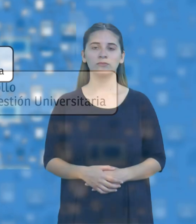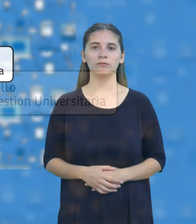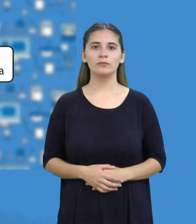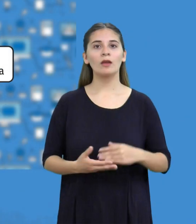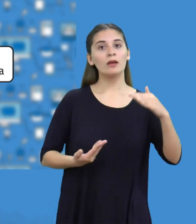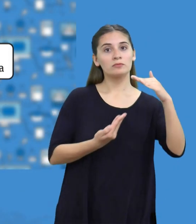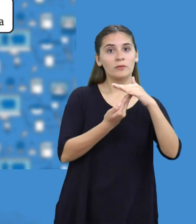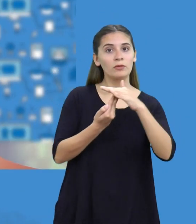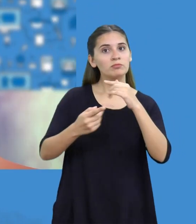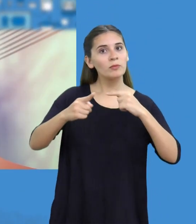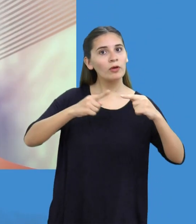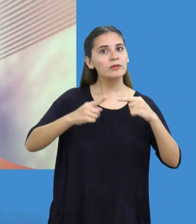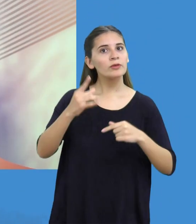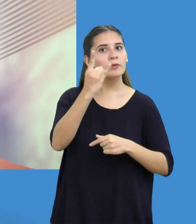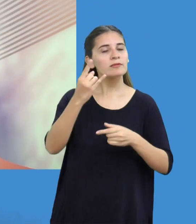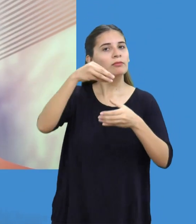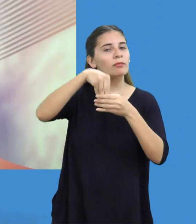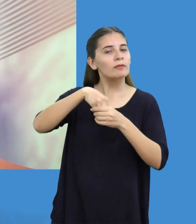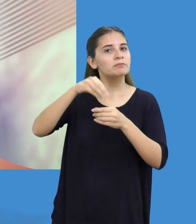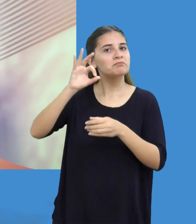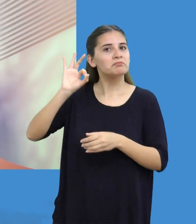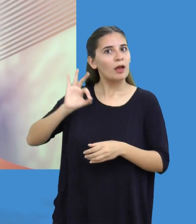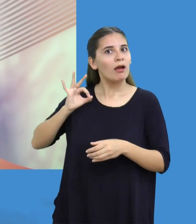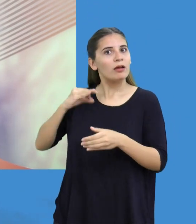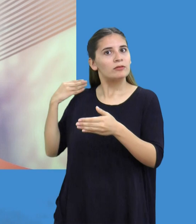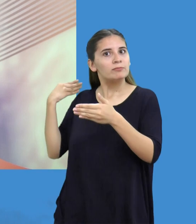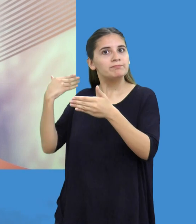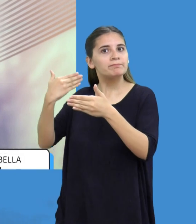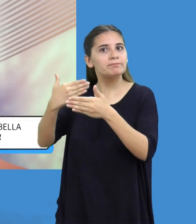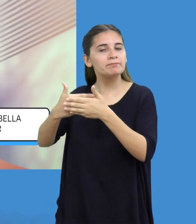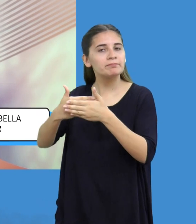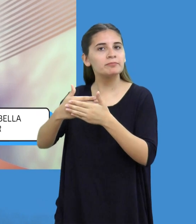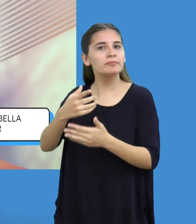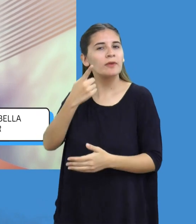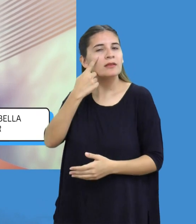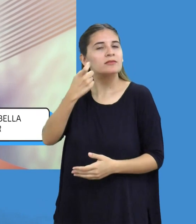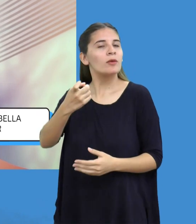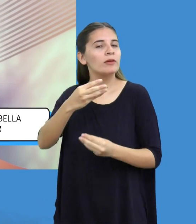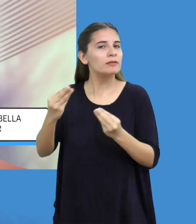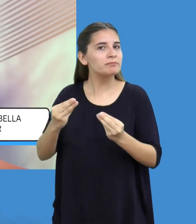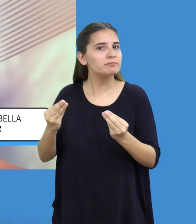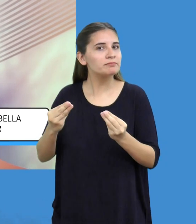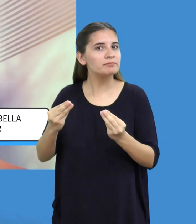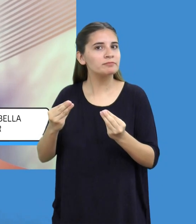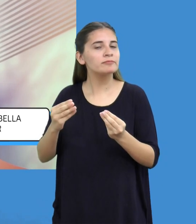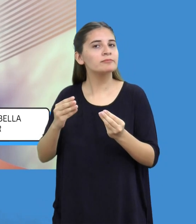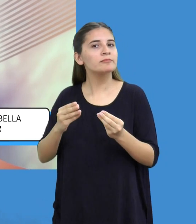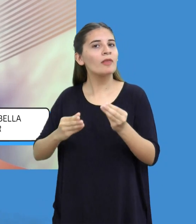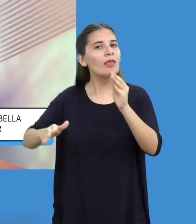La Gestión de la Universidad desde ya hace varios años, entendió que el cambio de la